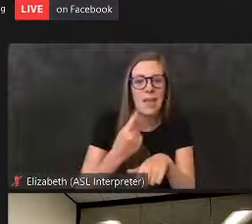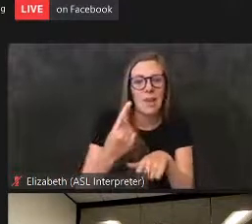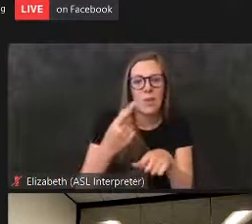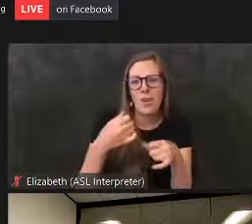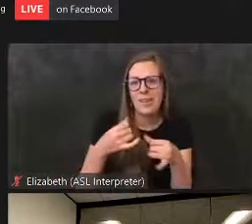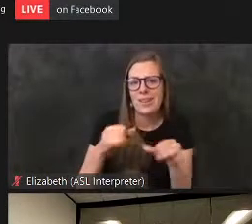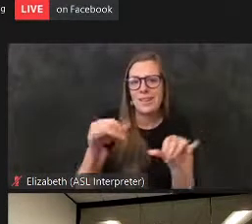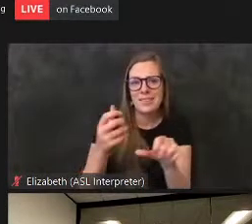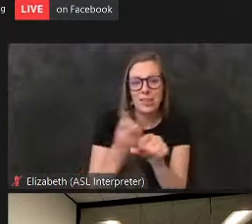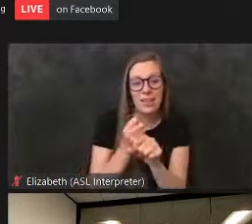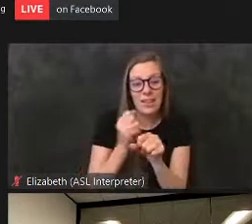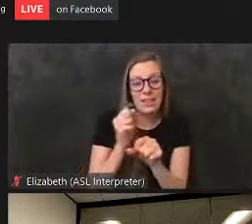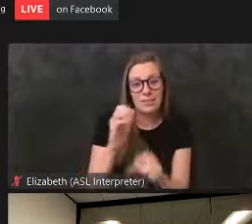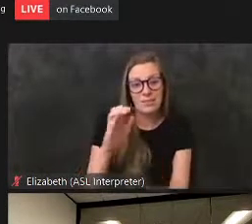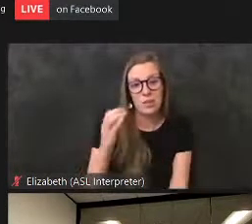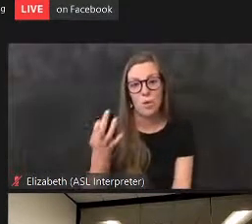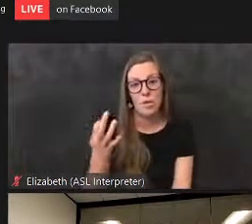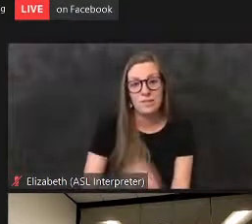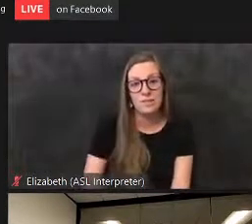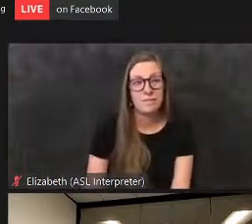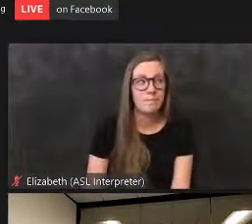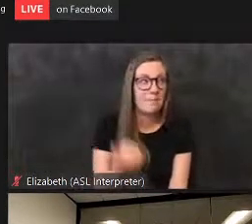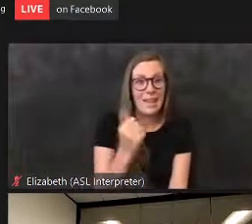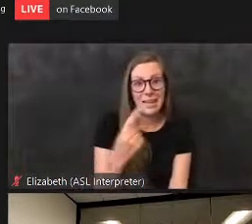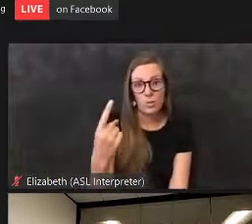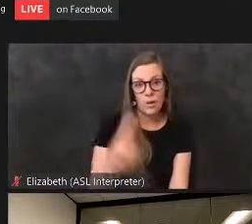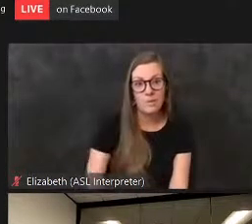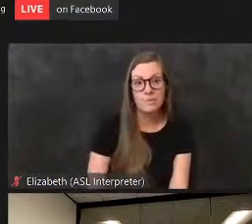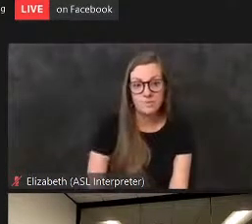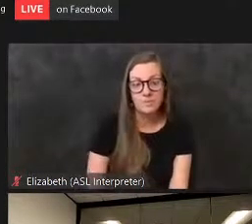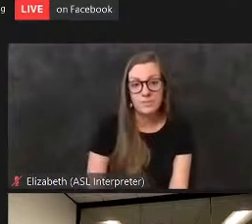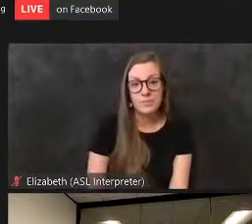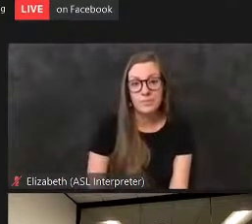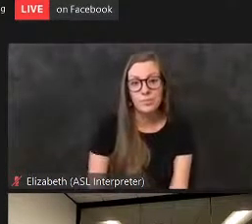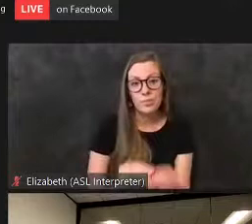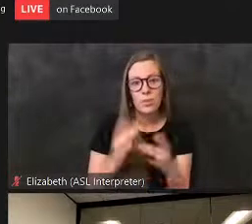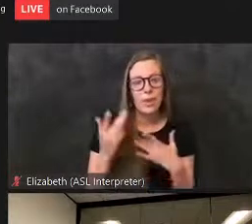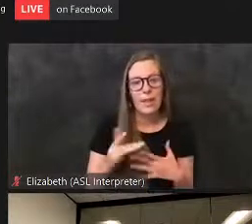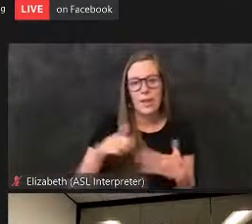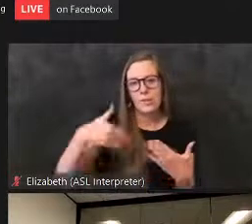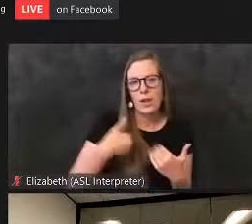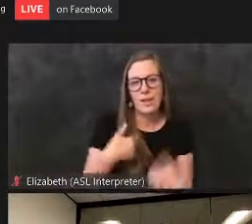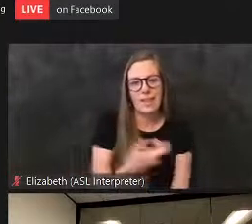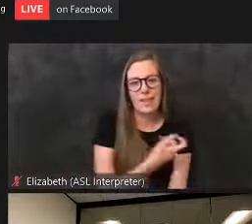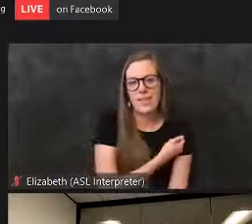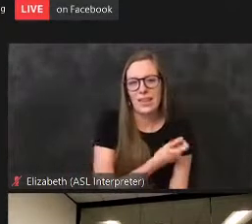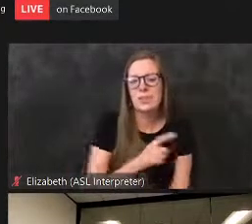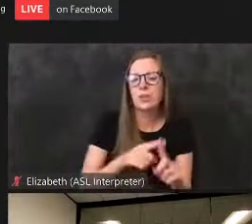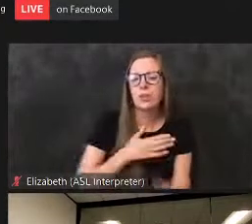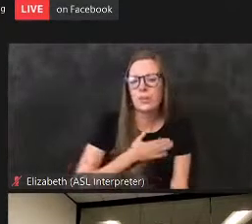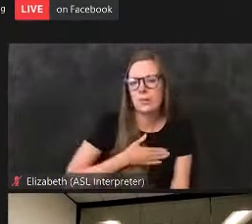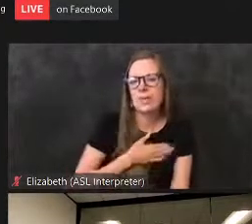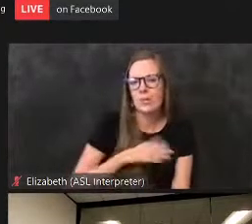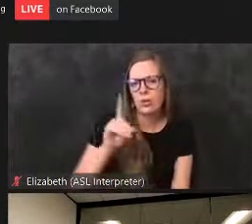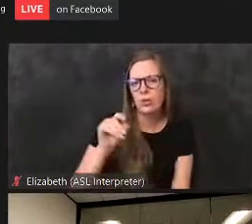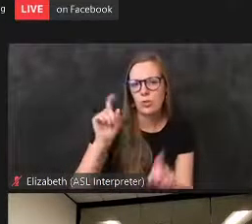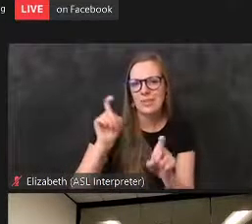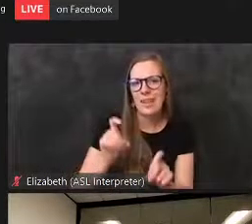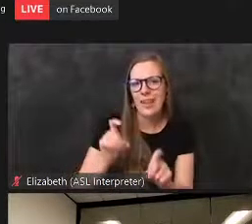todos pueden a cualquier persona puede obtener COVID. O coronavirus si no ha tenido su vacuna o ha tenido una.